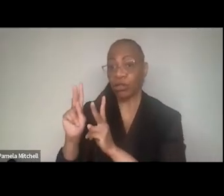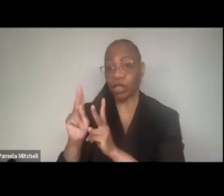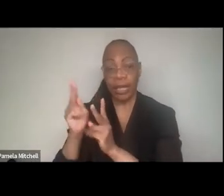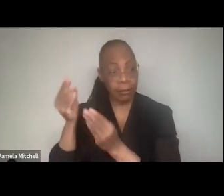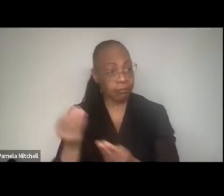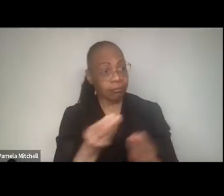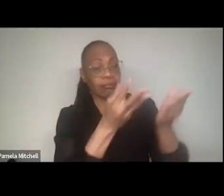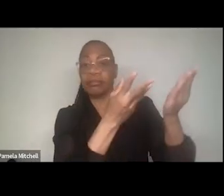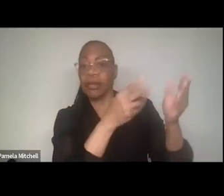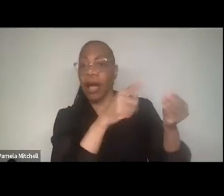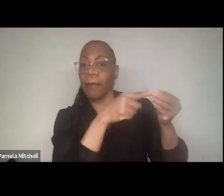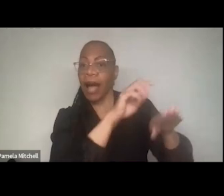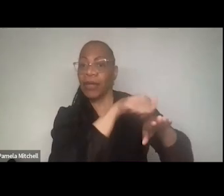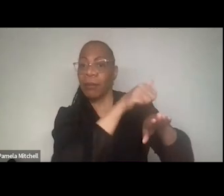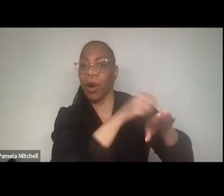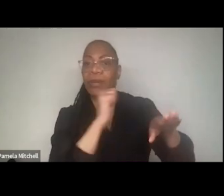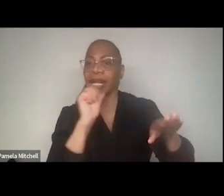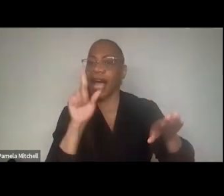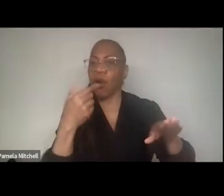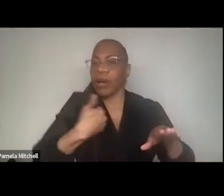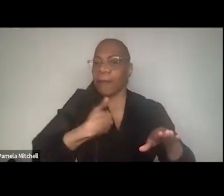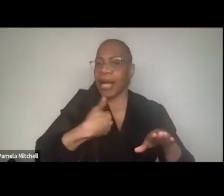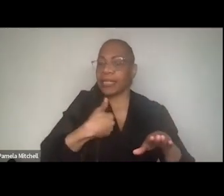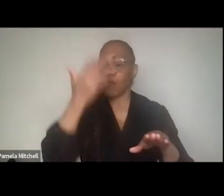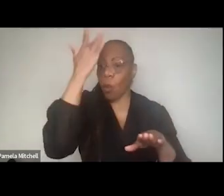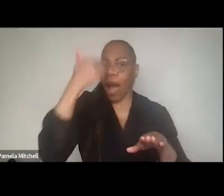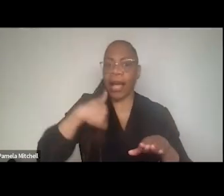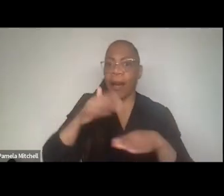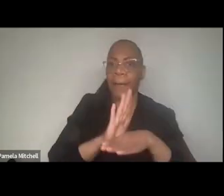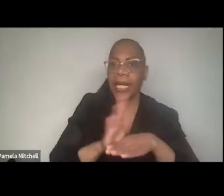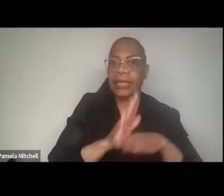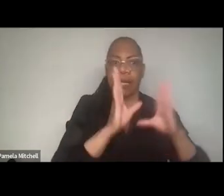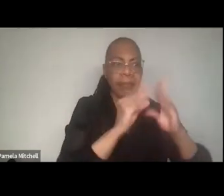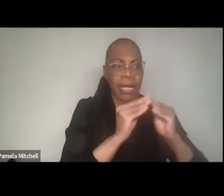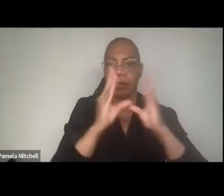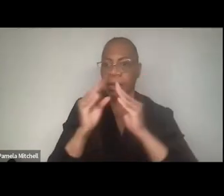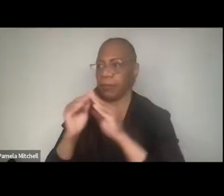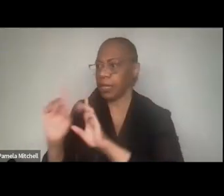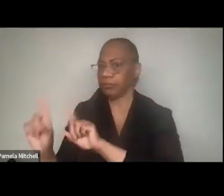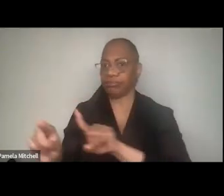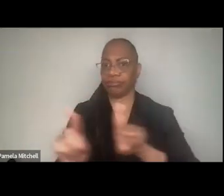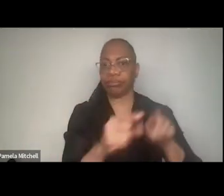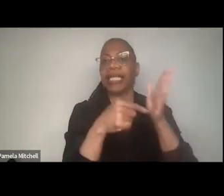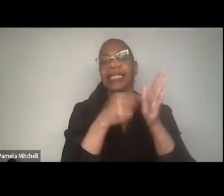en lugar de que yo siempre tenga que hacer eso. Porque estoy ocupado, voy de reunión en reunión, a veces es difícil para mí llamar y enviar un recordatorio.